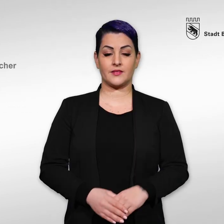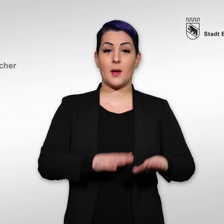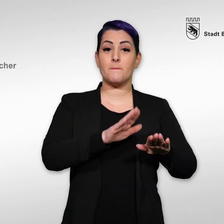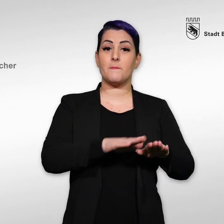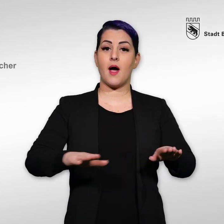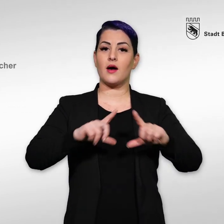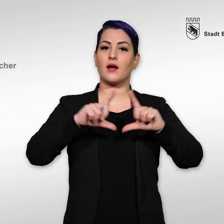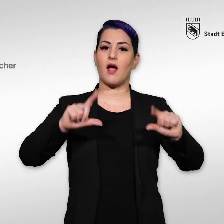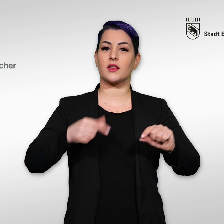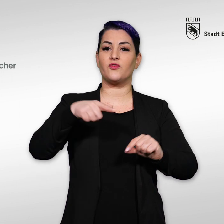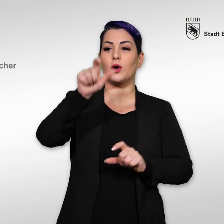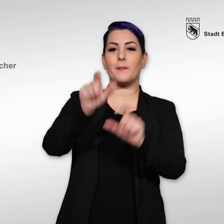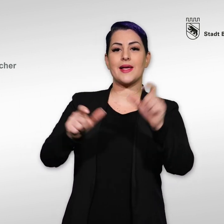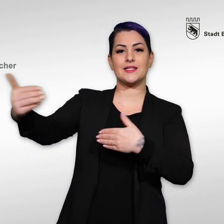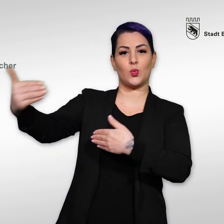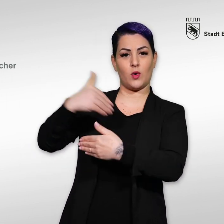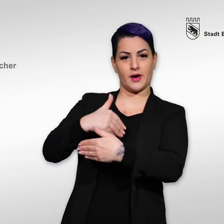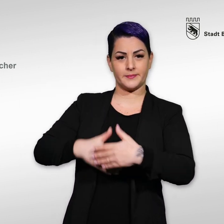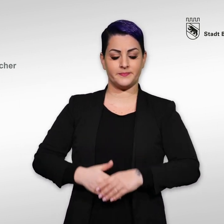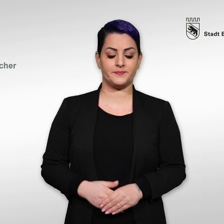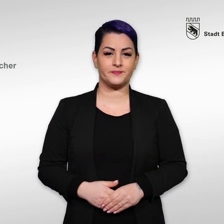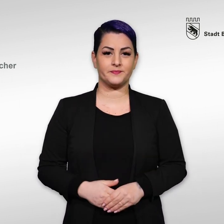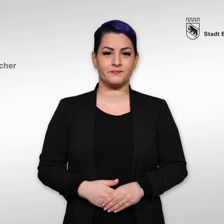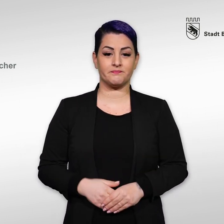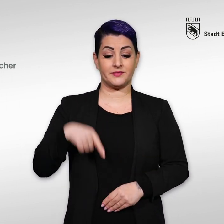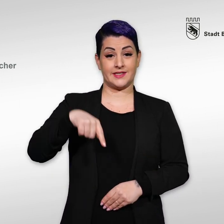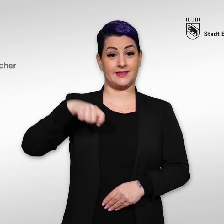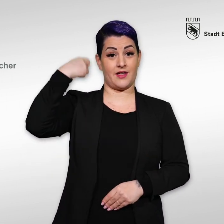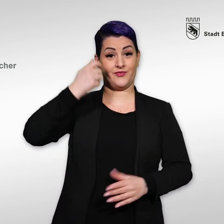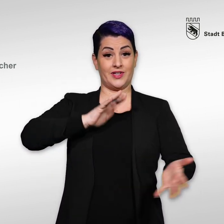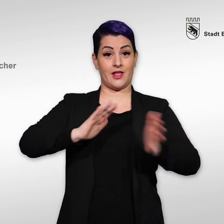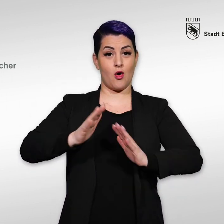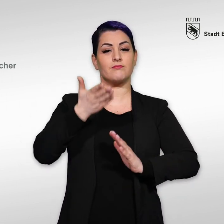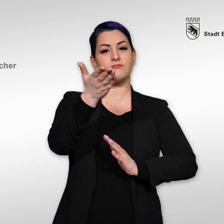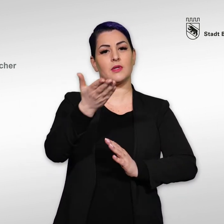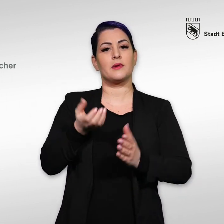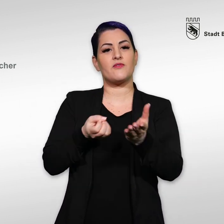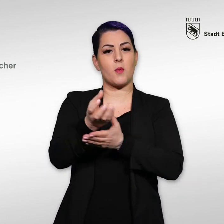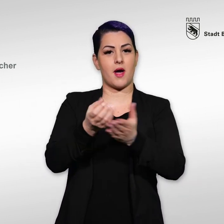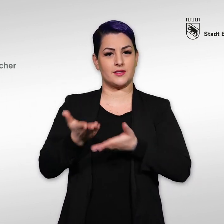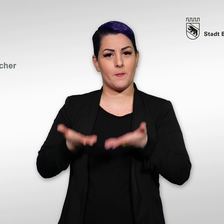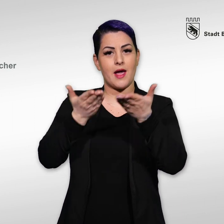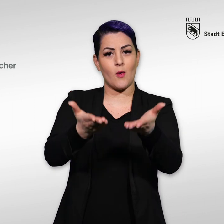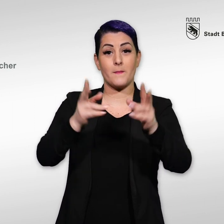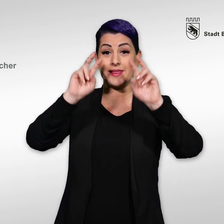Parkkarten für Besucherinnen und Besucher In diesem Video erhalten Sie Informationen zur Parkkarte